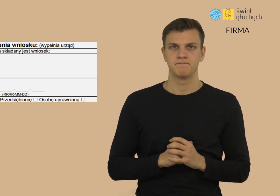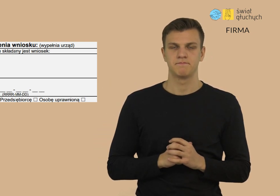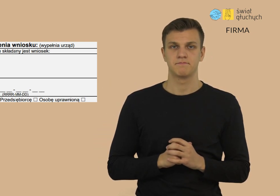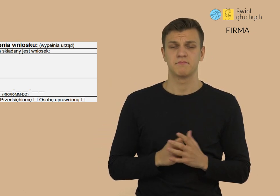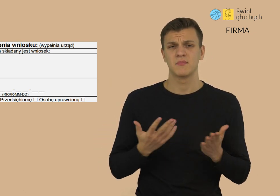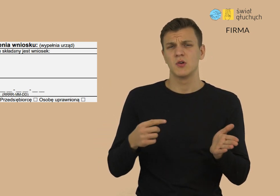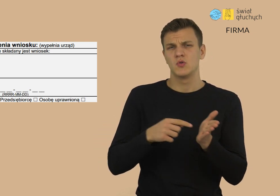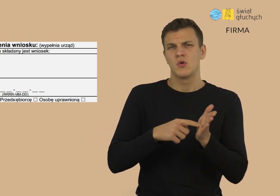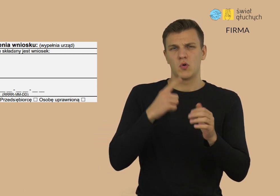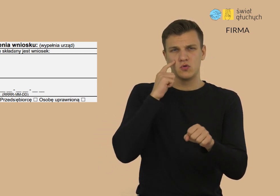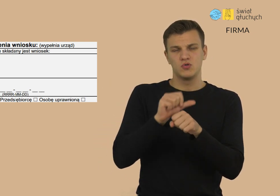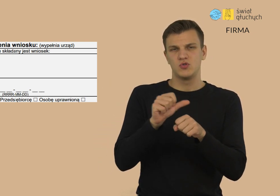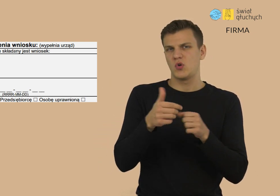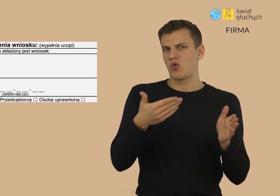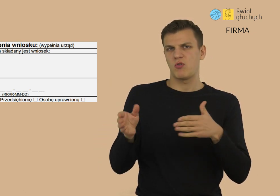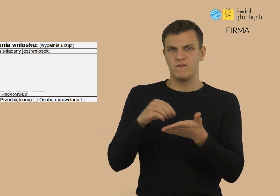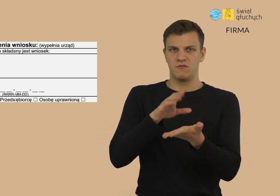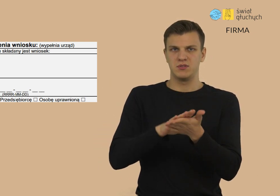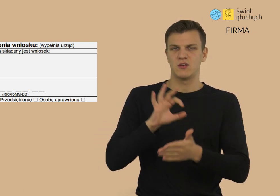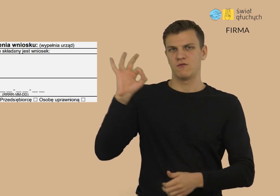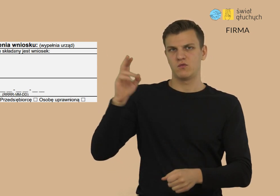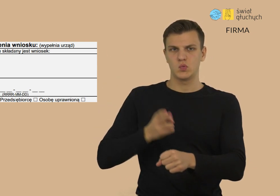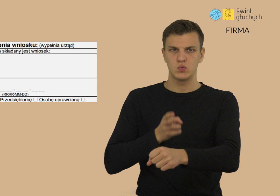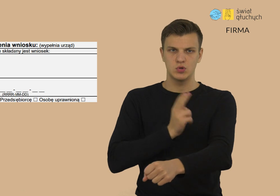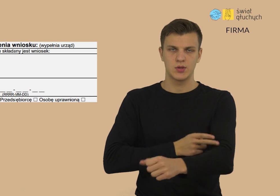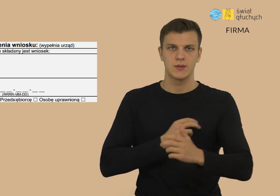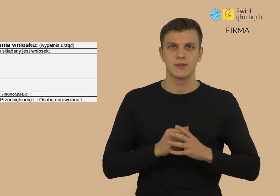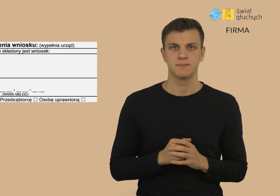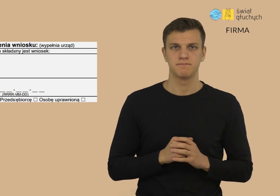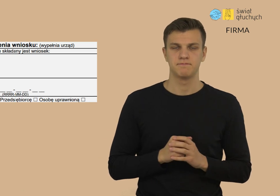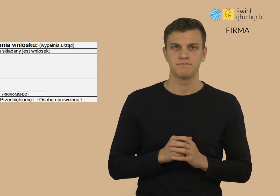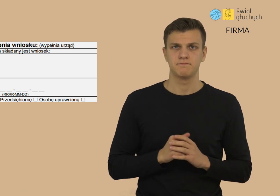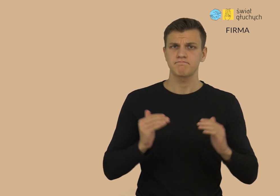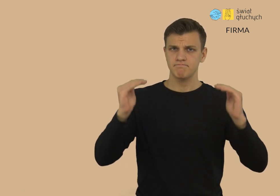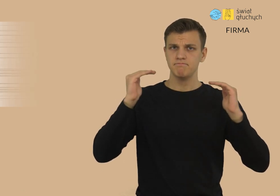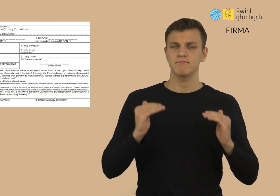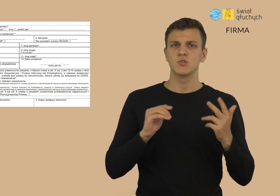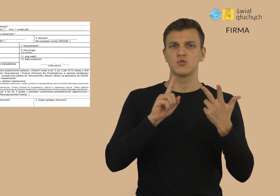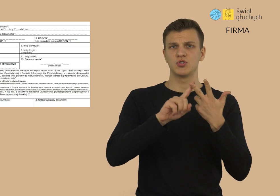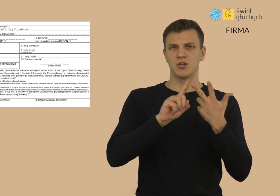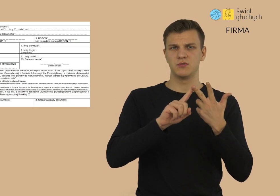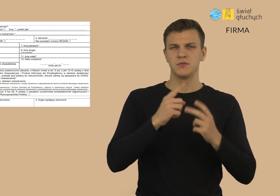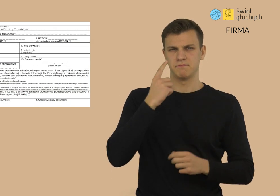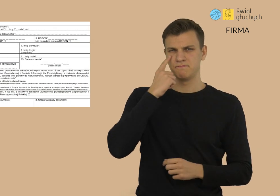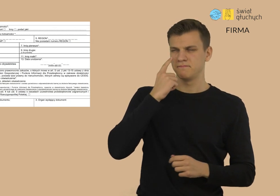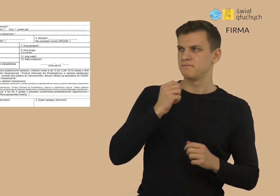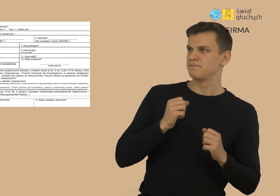Te pola uzupełniane są przez Urząd. Punkt trzeci.